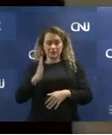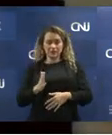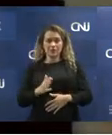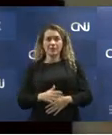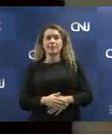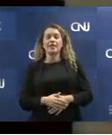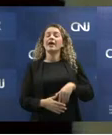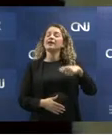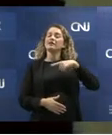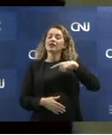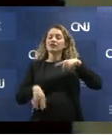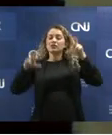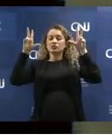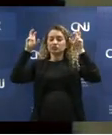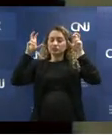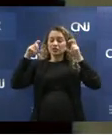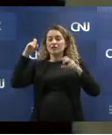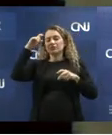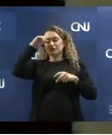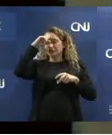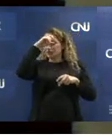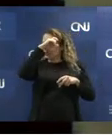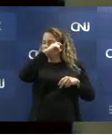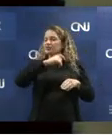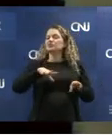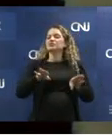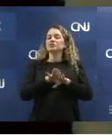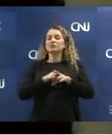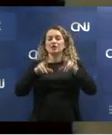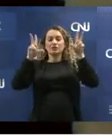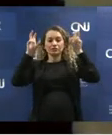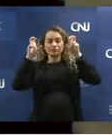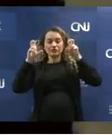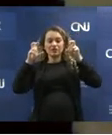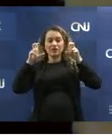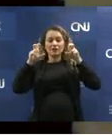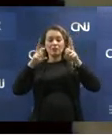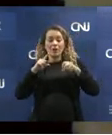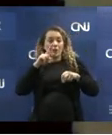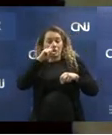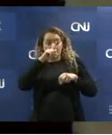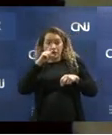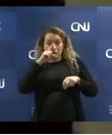É uma temática extremamente complexa e uma temática grave, com diversas causas.